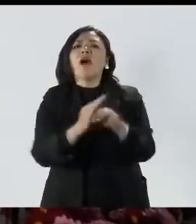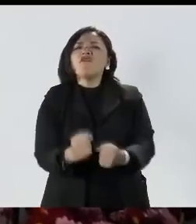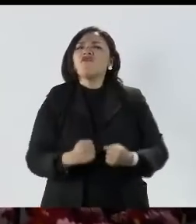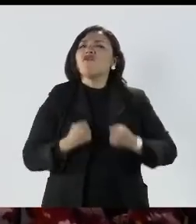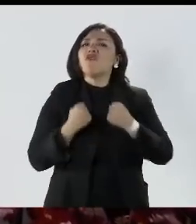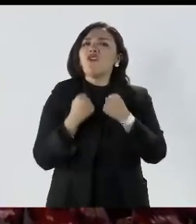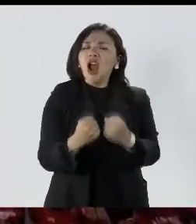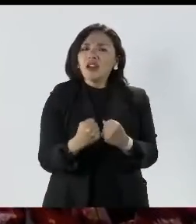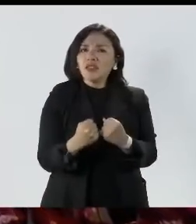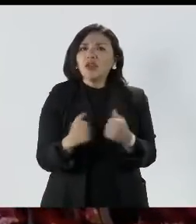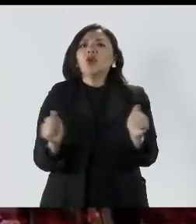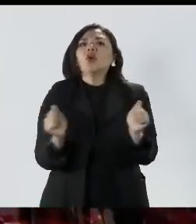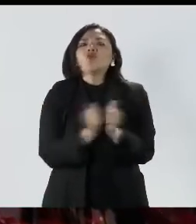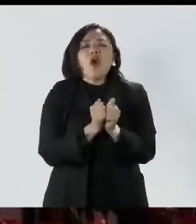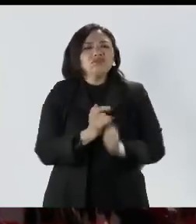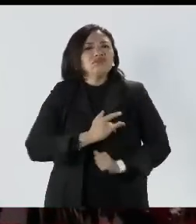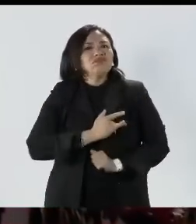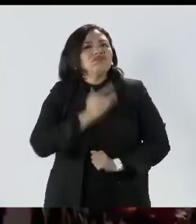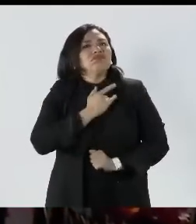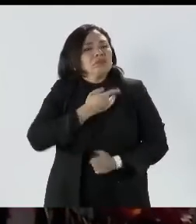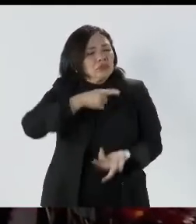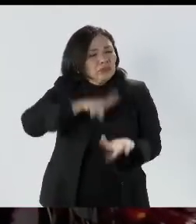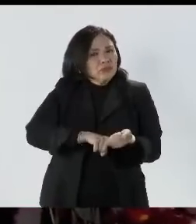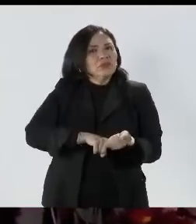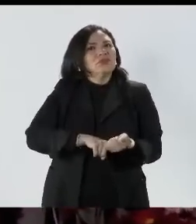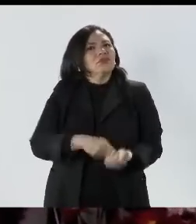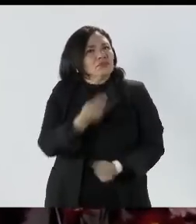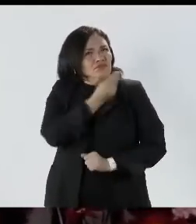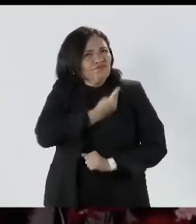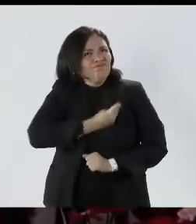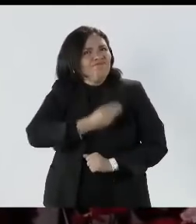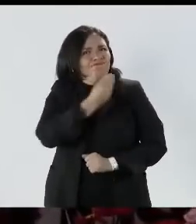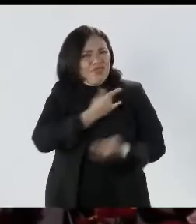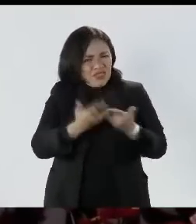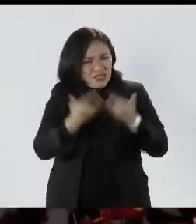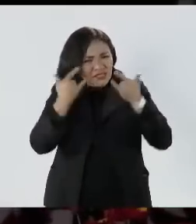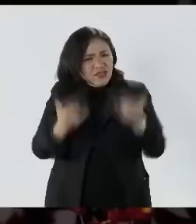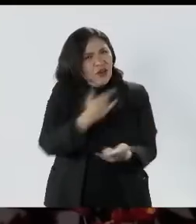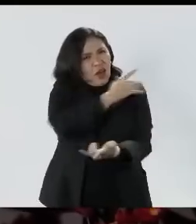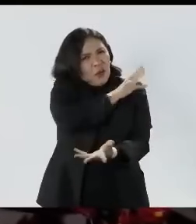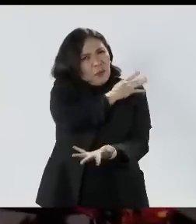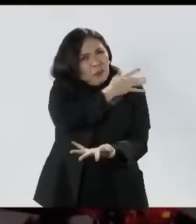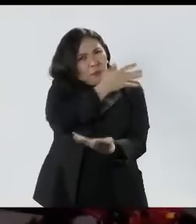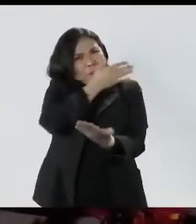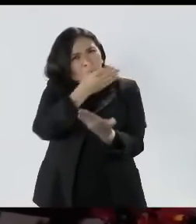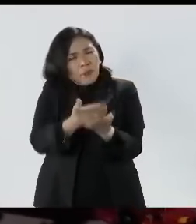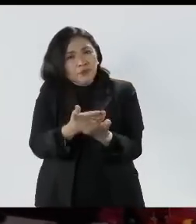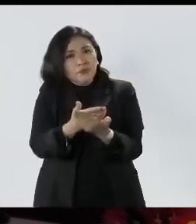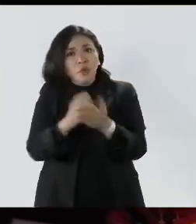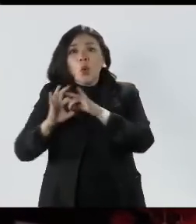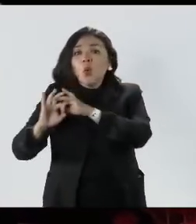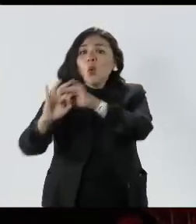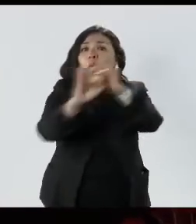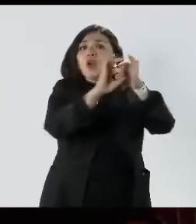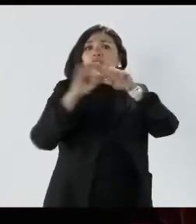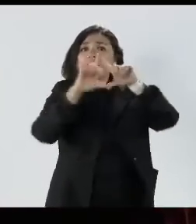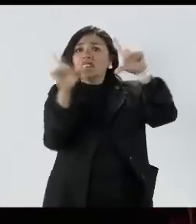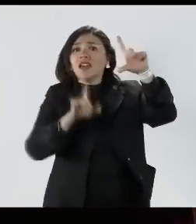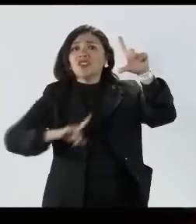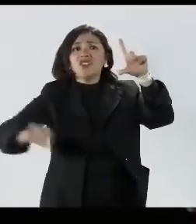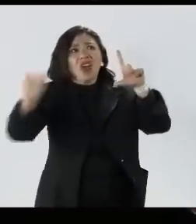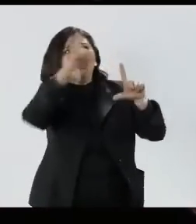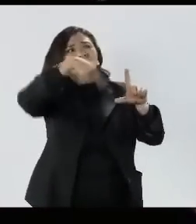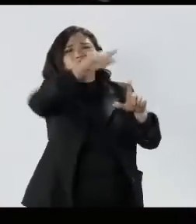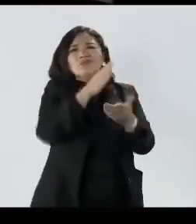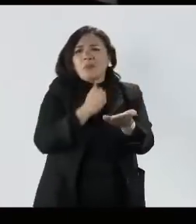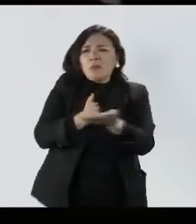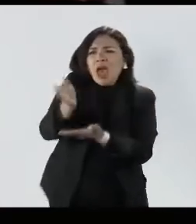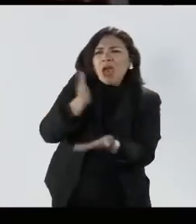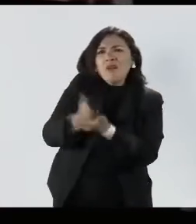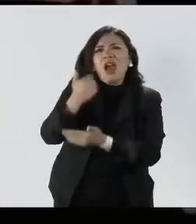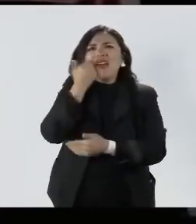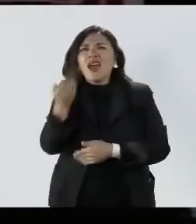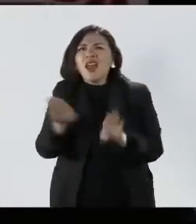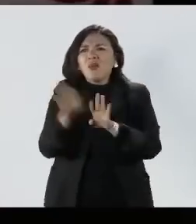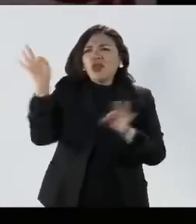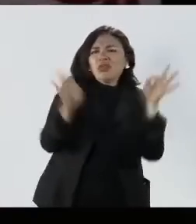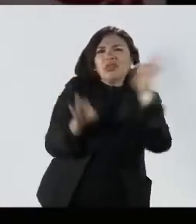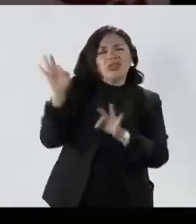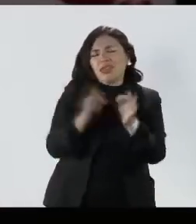y con una gran historia de resistencia unidad nacional frente a las amenazas y desde este